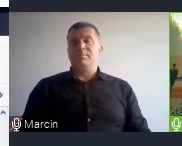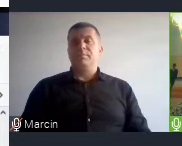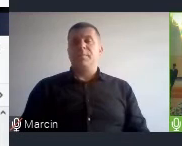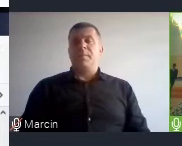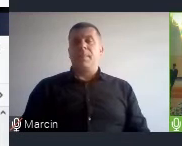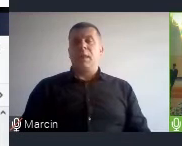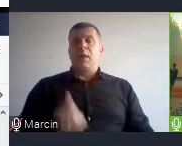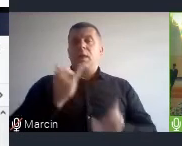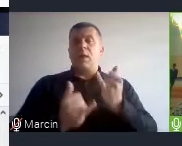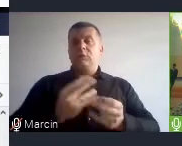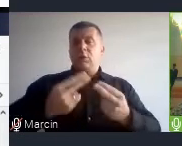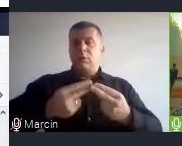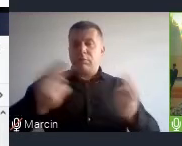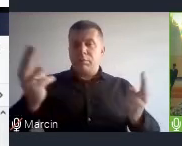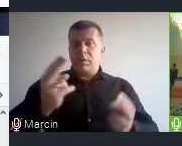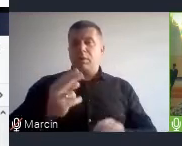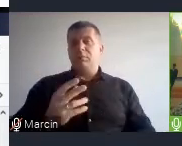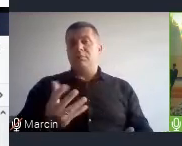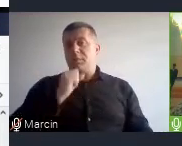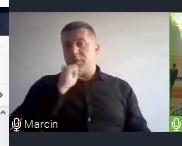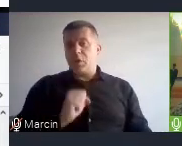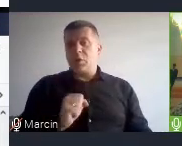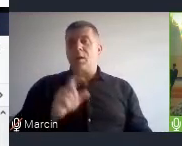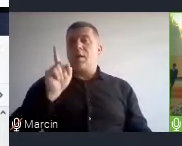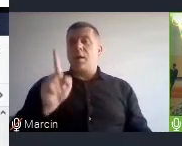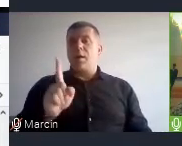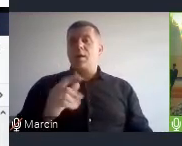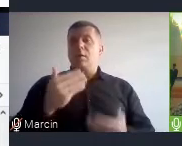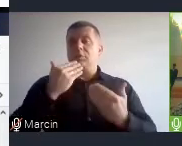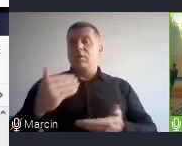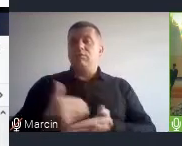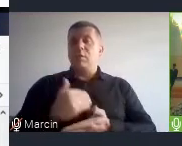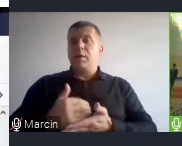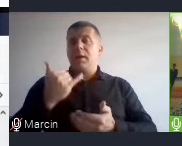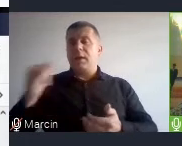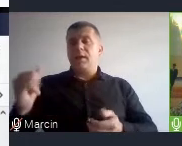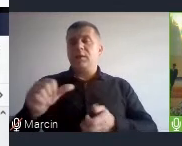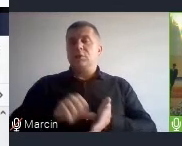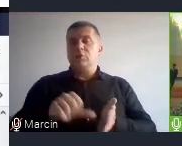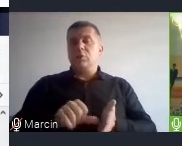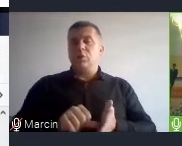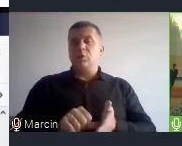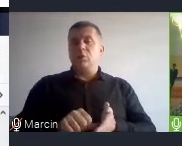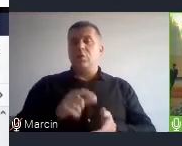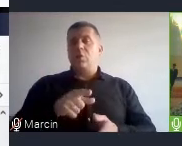Jeśli opublikowano w ogóle, ale przy pomocy innych nie adekwatnych środków, to korekta finansowa,